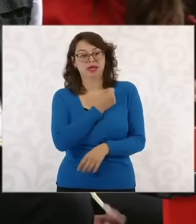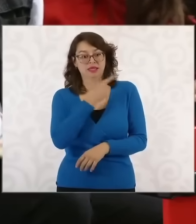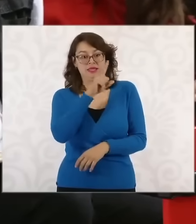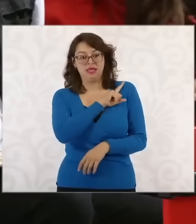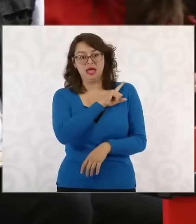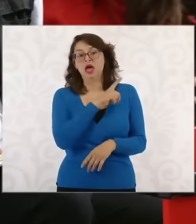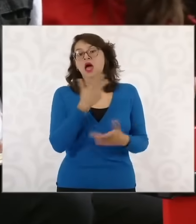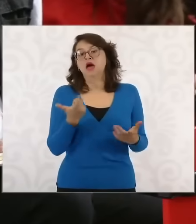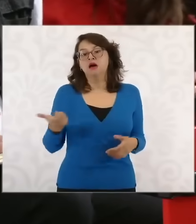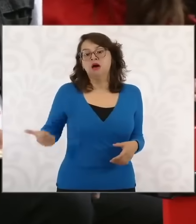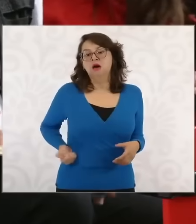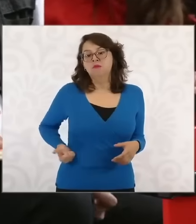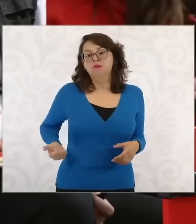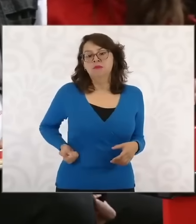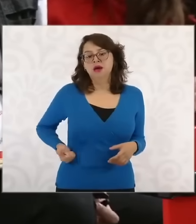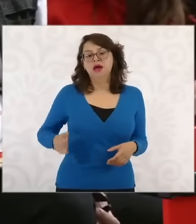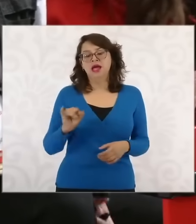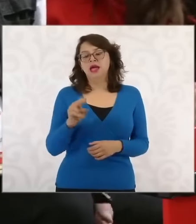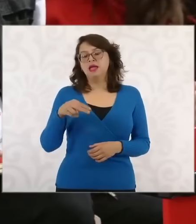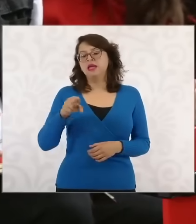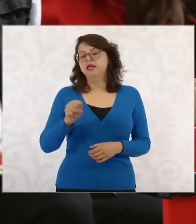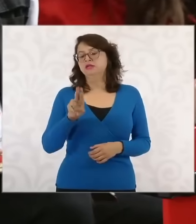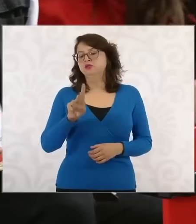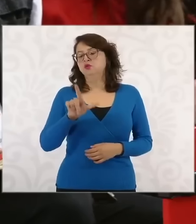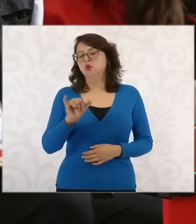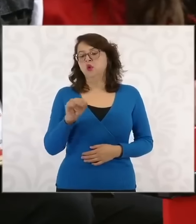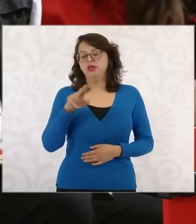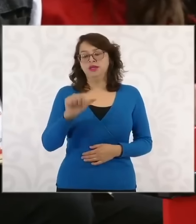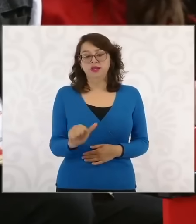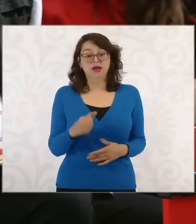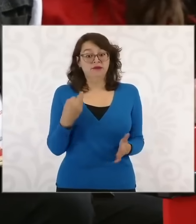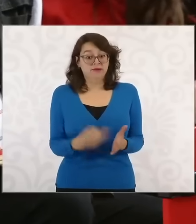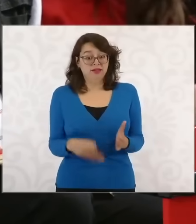que era uno de los reclamos eh fuertes por parte de los derechos habientes, y si se cuenta con los